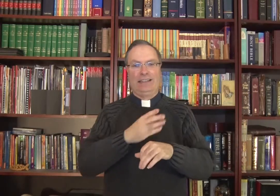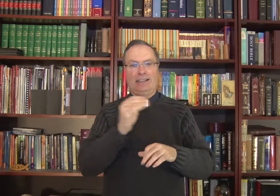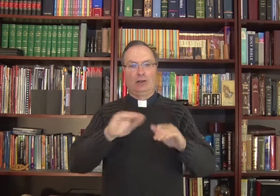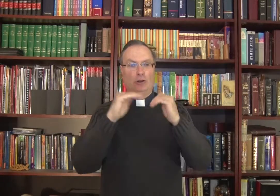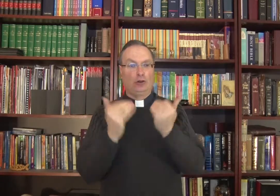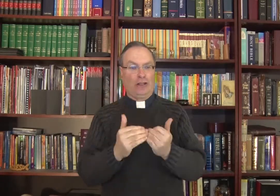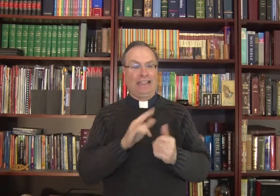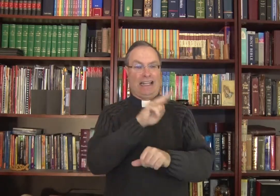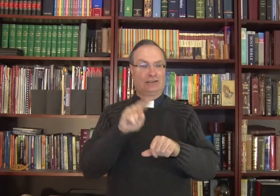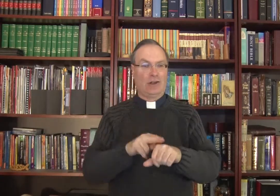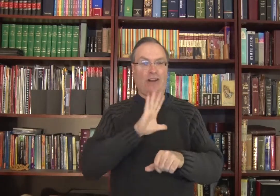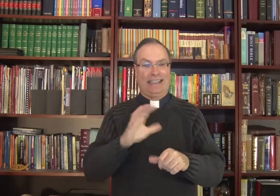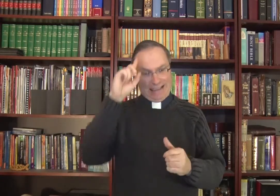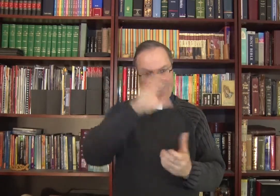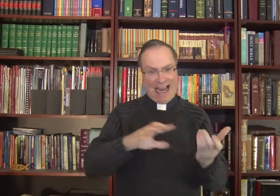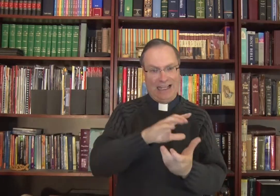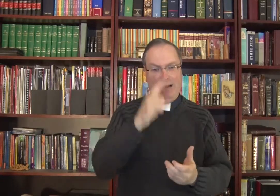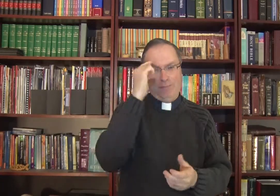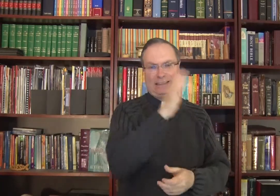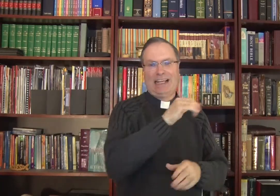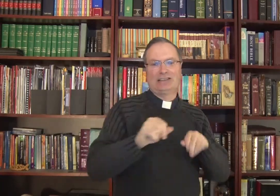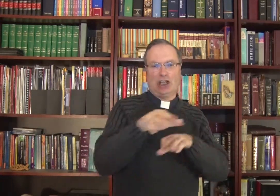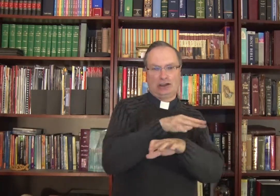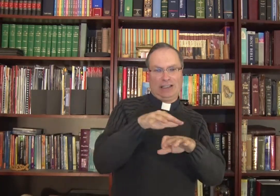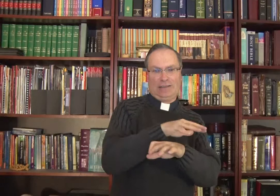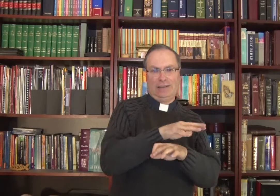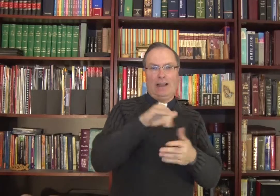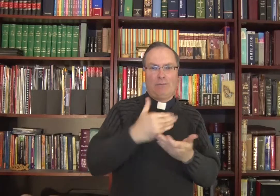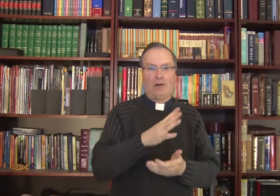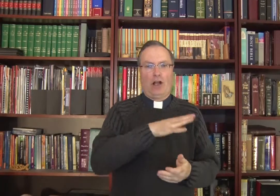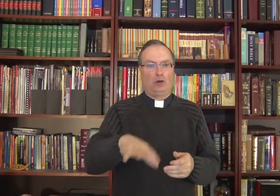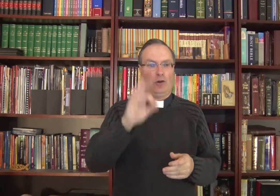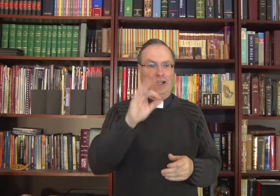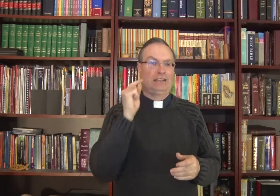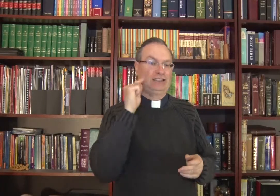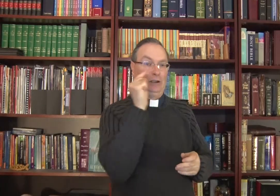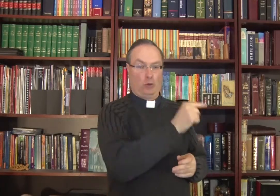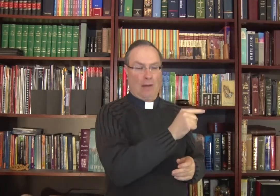et que toutes les nations ont été égarées par ta sorcellerie, parce que l'on a trouvé chez toi